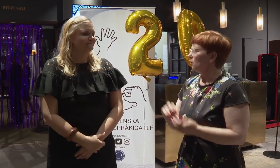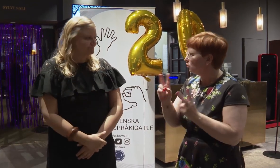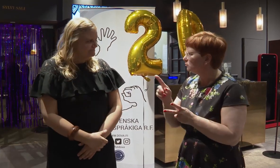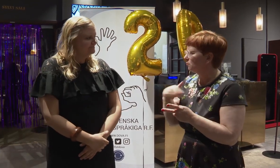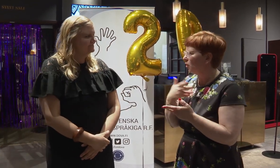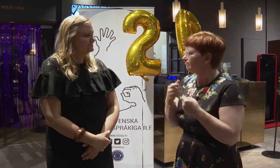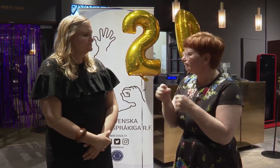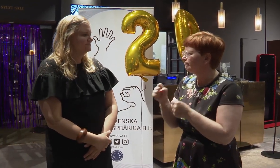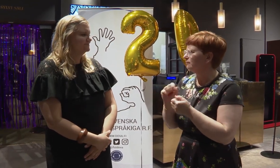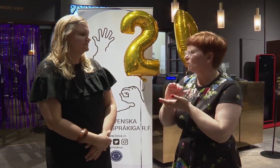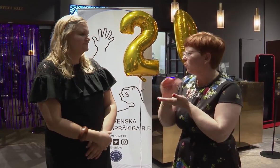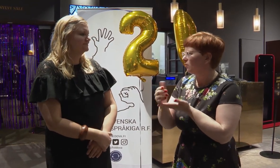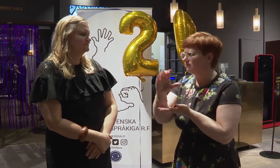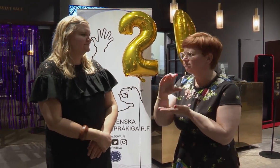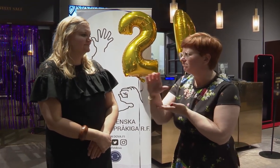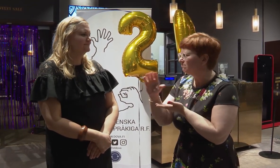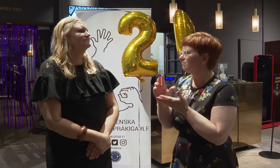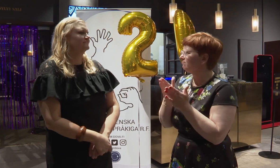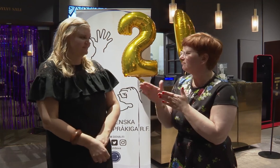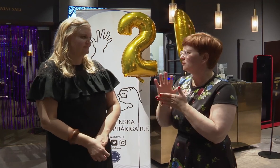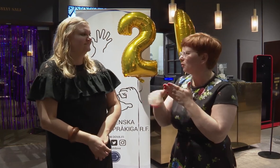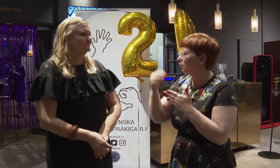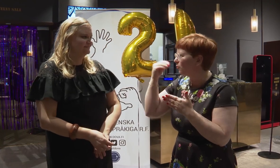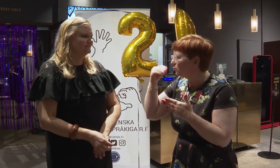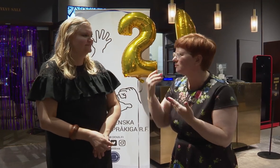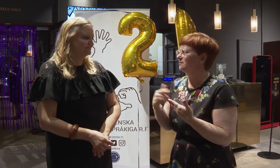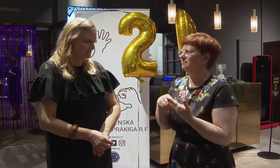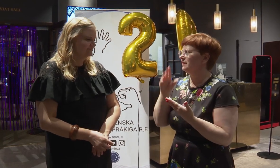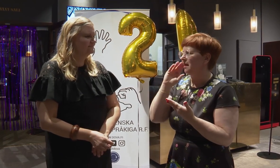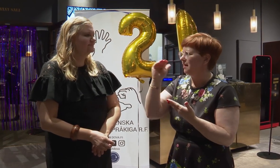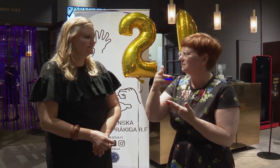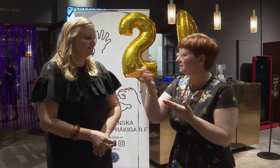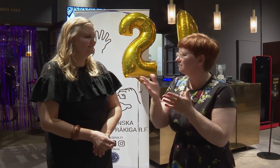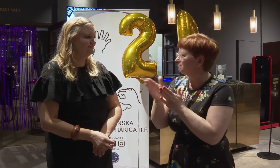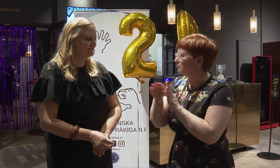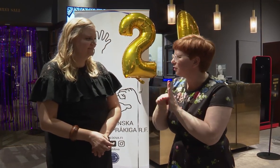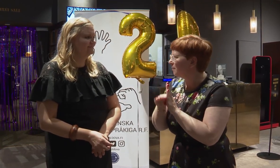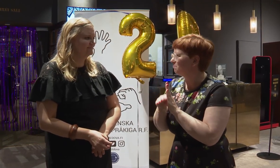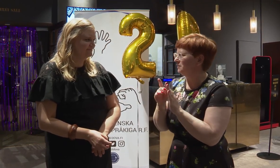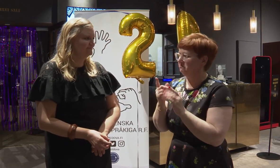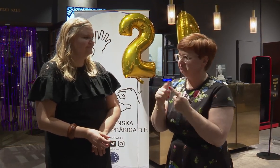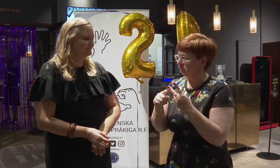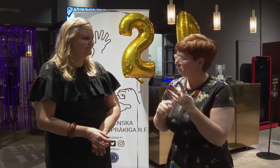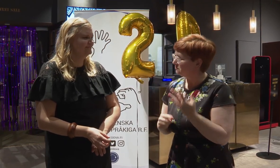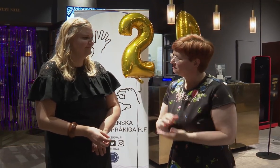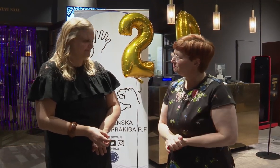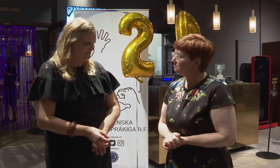Olemme myös keränneet varoja niin kielikurssien - kuin kaikenlaisen muunkin ohjelman järjestämiseen.